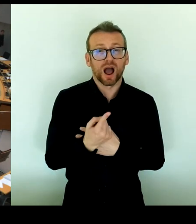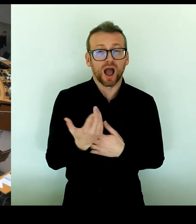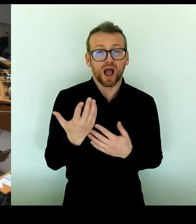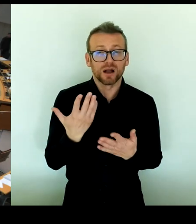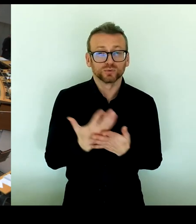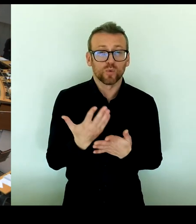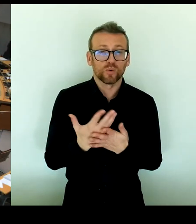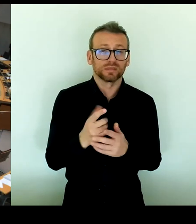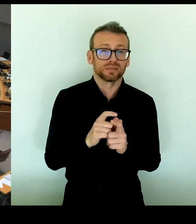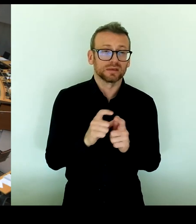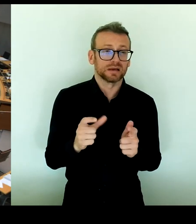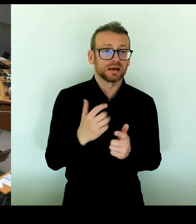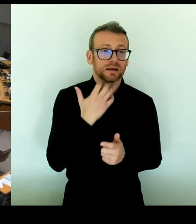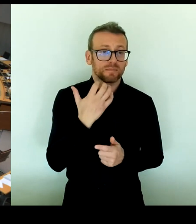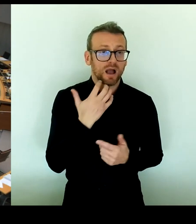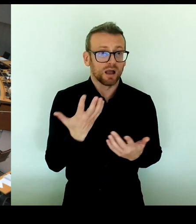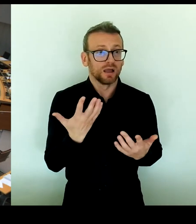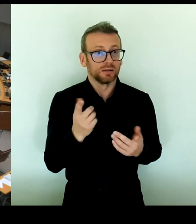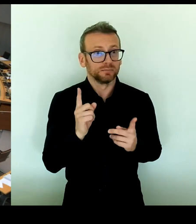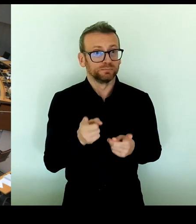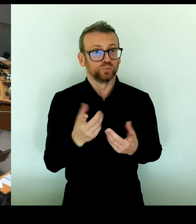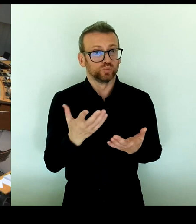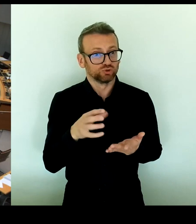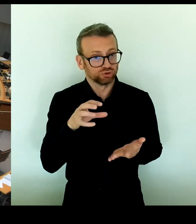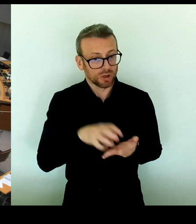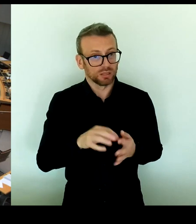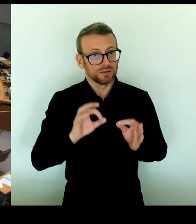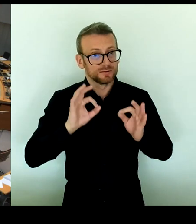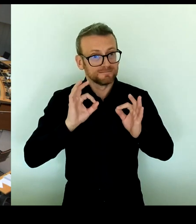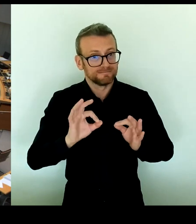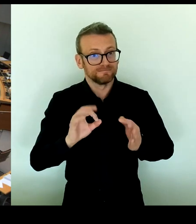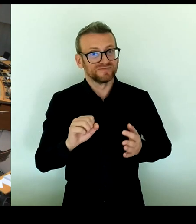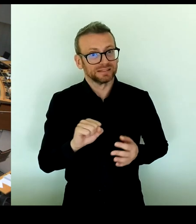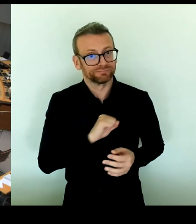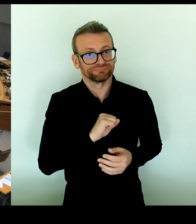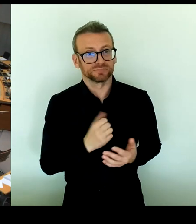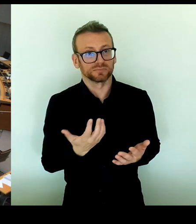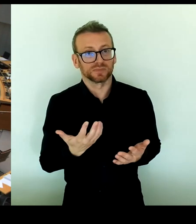Vielen Dank und für die SPD-Fraktion hat nun der Kollege Machulik das Wort. Bitte schön.